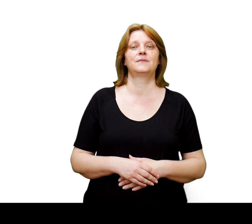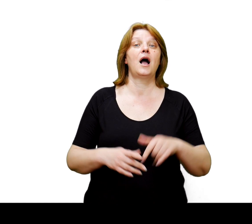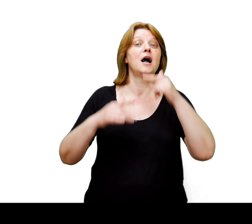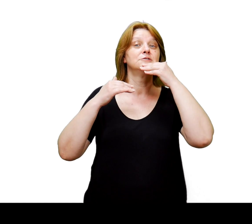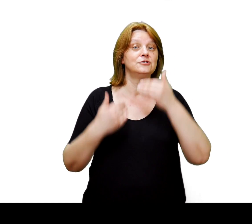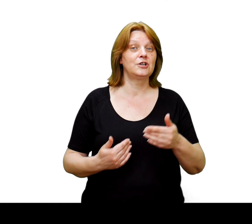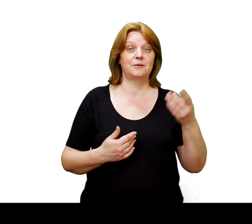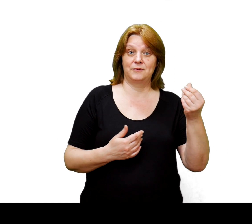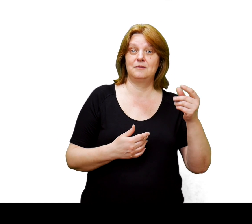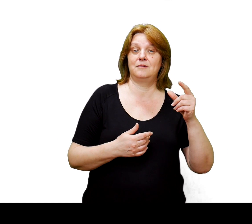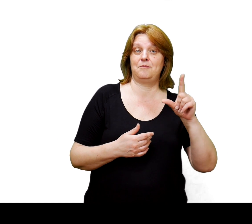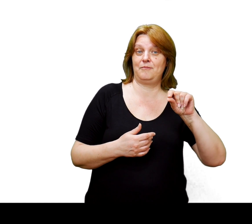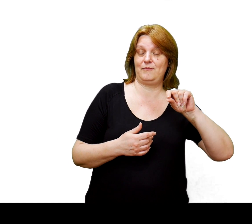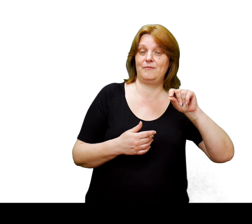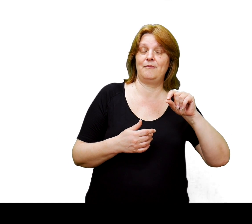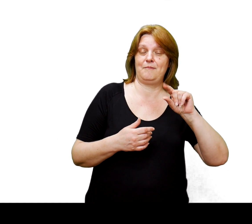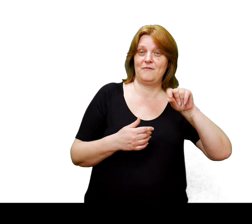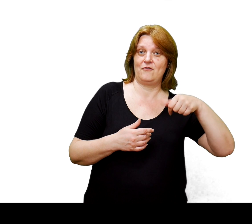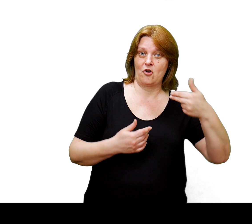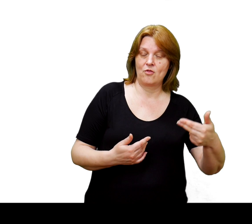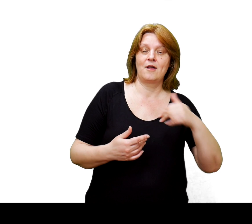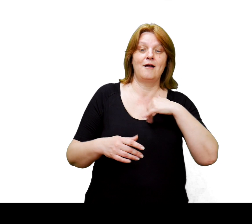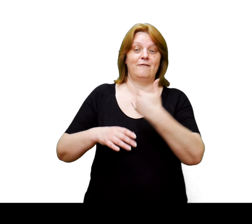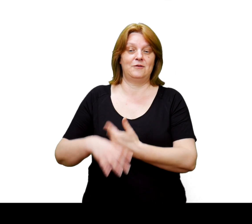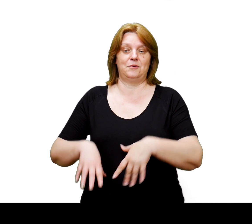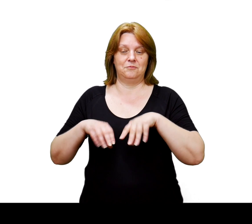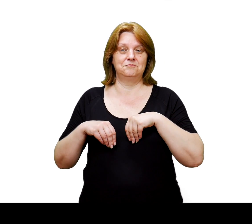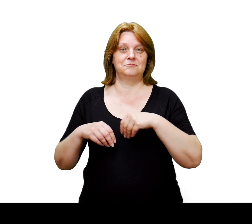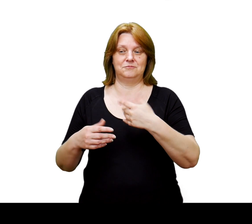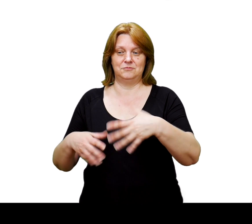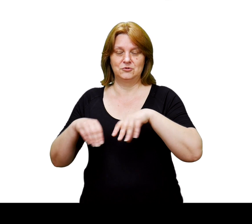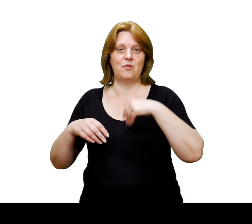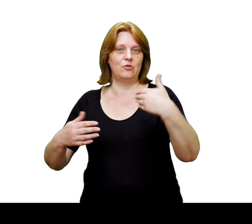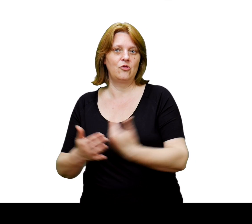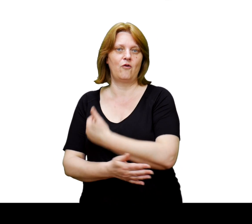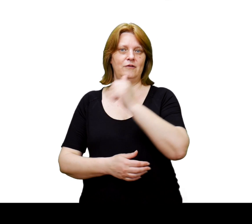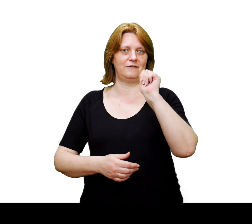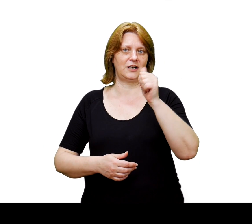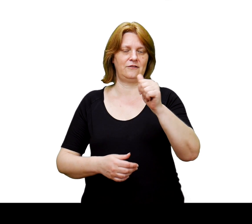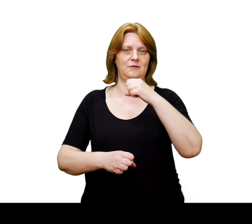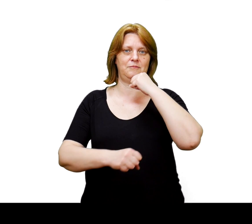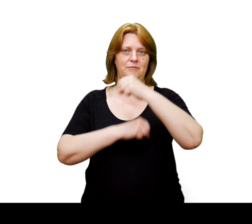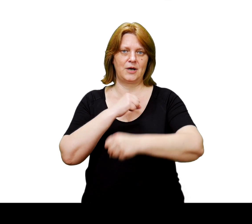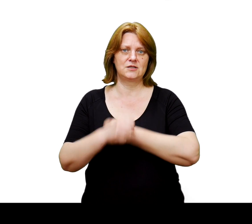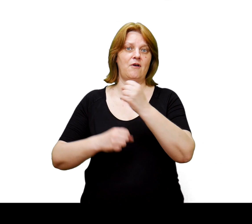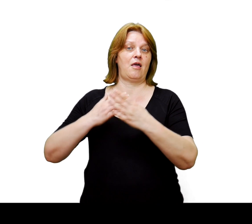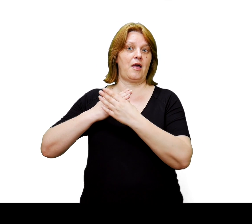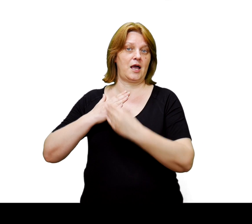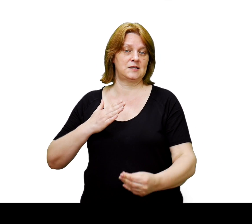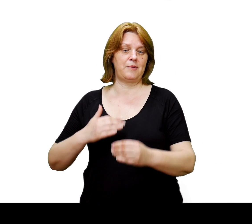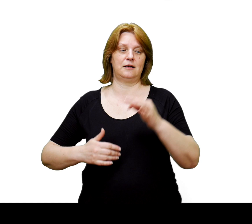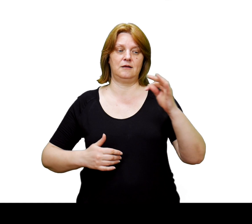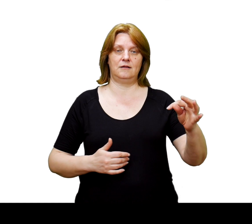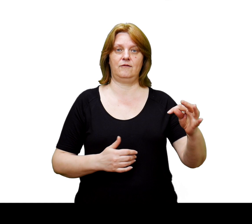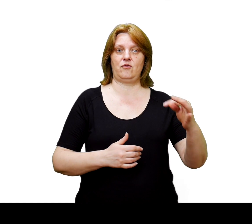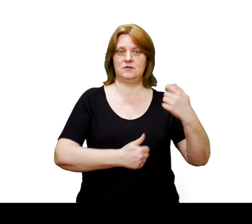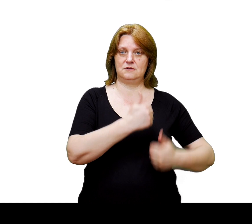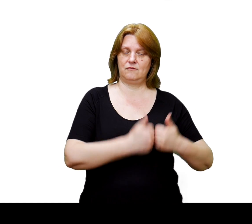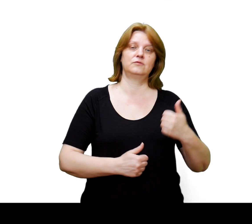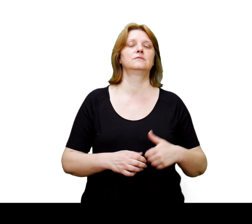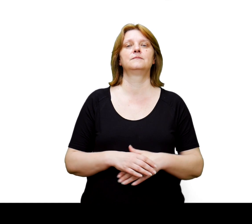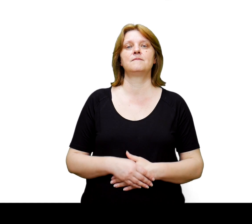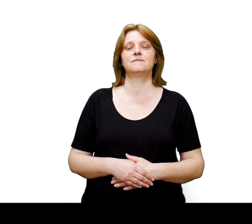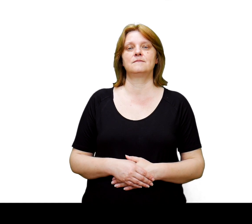Dzięki temu firma zyska nowych, wykwalifikowanych pracowników, ekspertów w swoich dziedzinach.